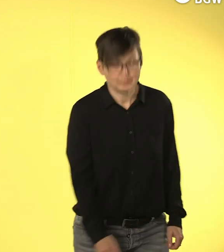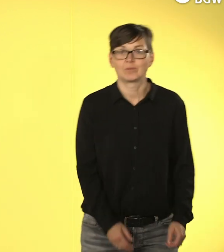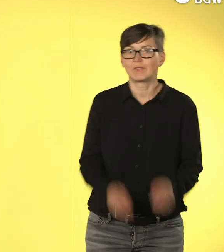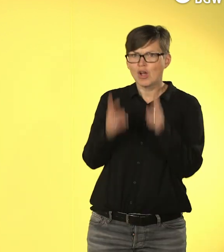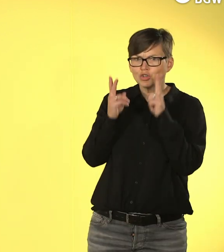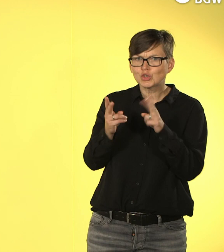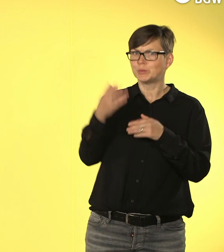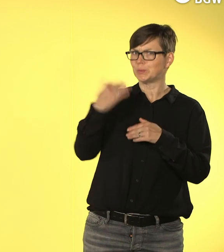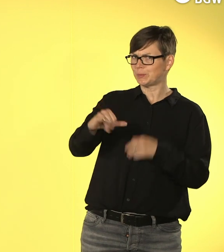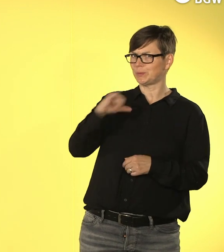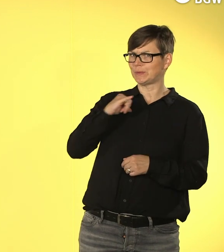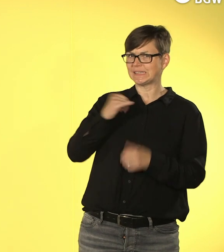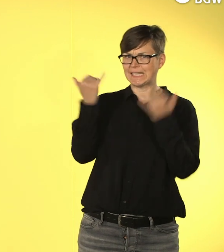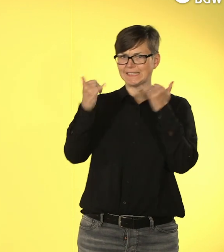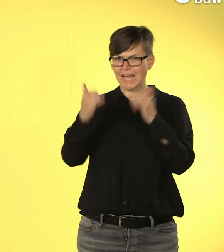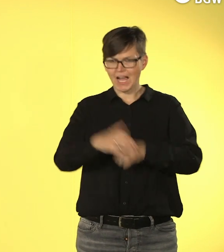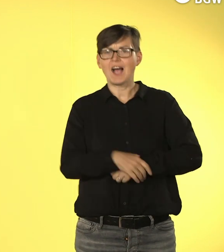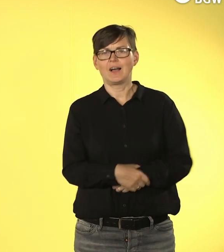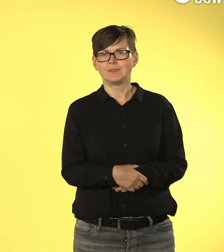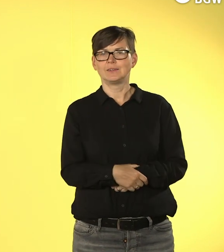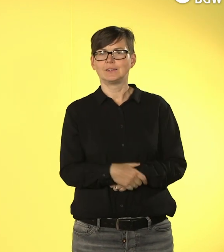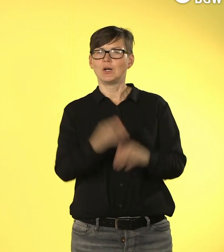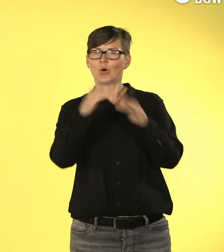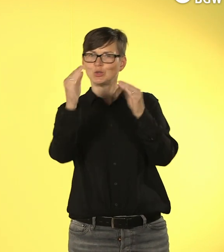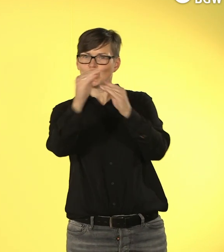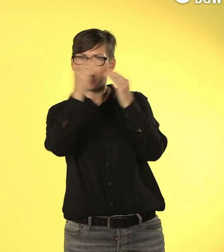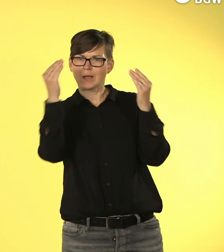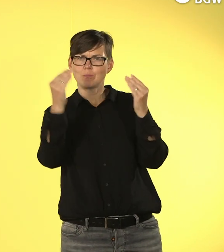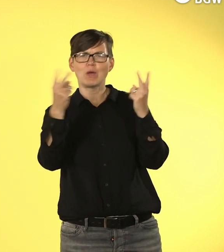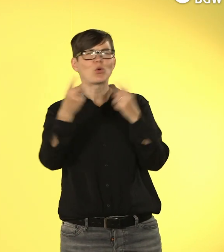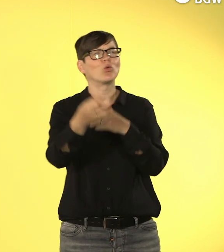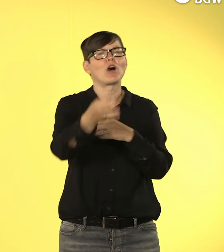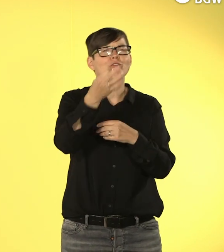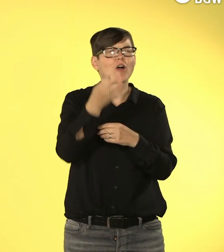Ich glaube, diese Anmerkung oder Frage oder diese Aussage,